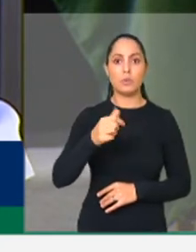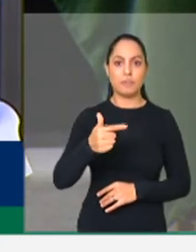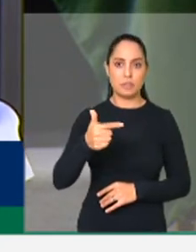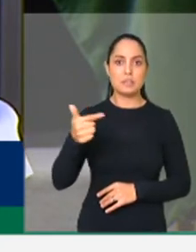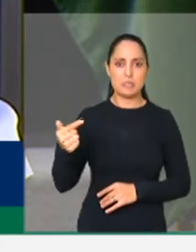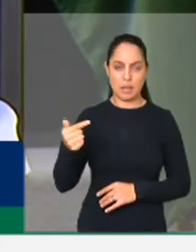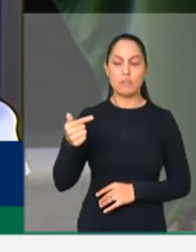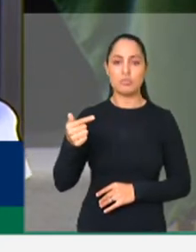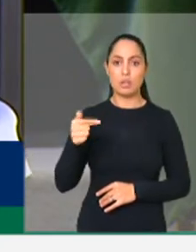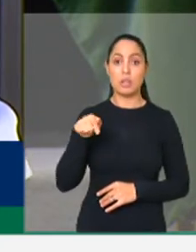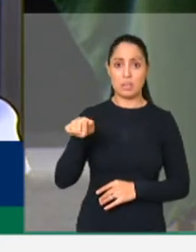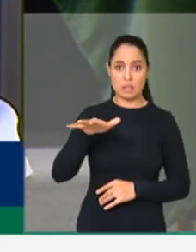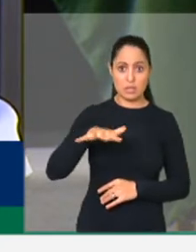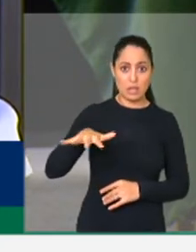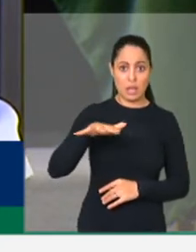°. 1/2002 ESTABELECE QUE O